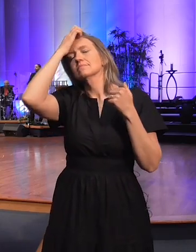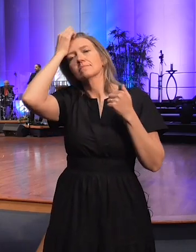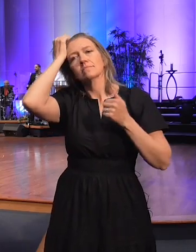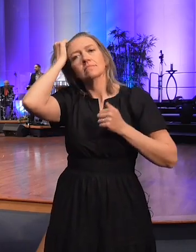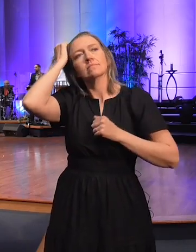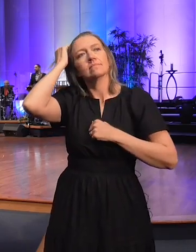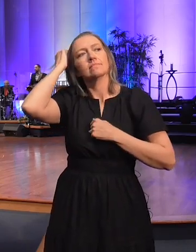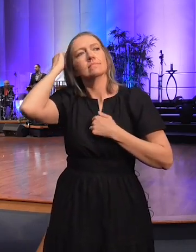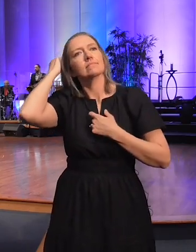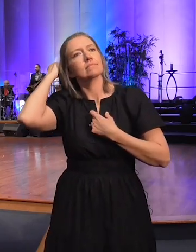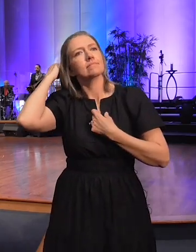[Música]